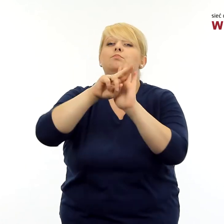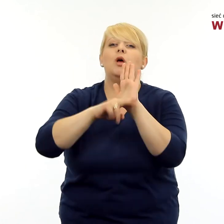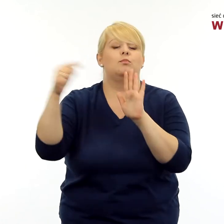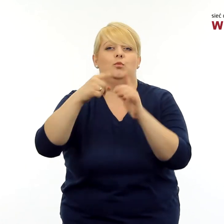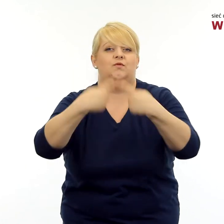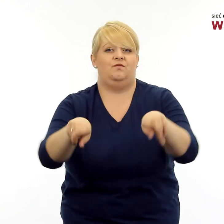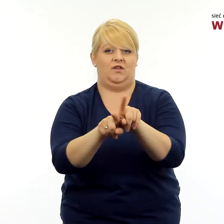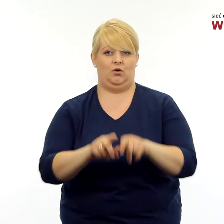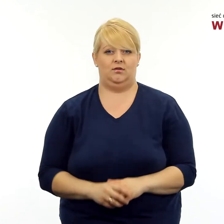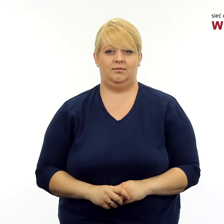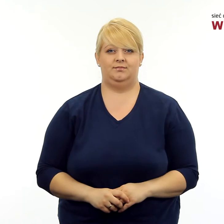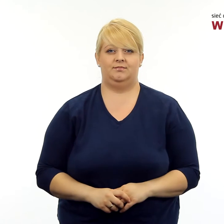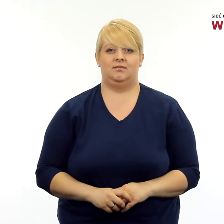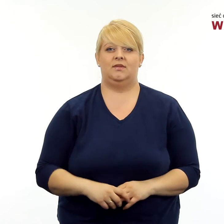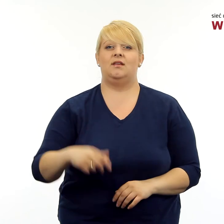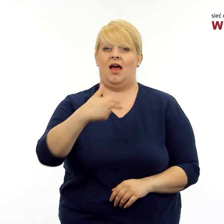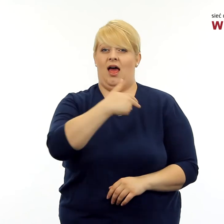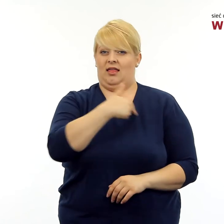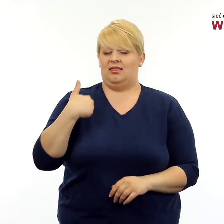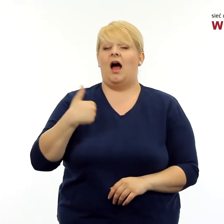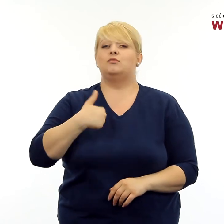aby były przestrzegane przepisy.